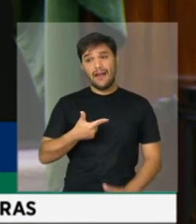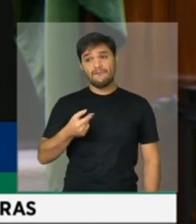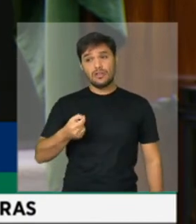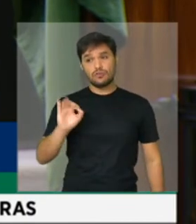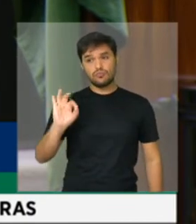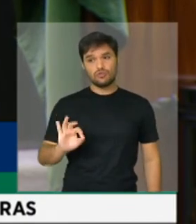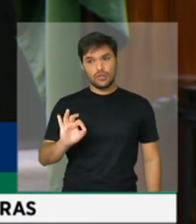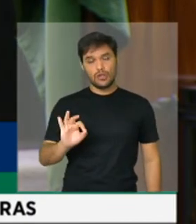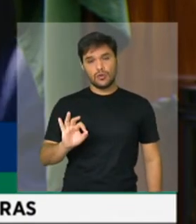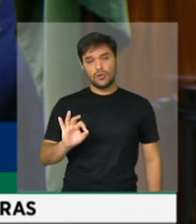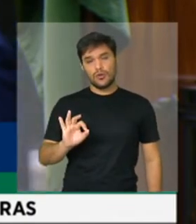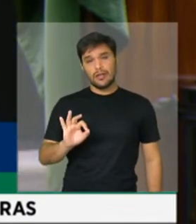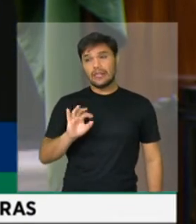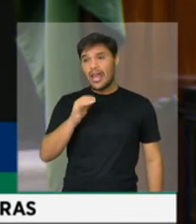DE CARA TERÃO AUMENTO DE 20% NO PREÇO DA LUZ, NO PREÇO DA